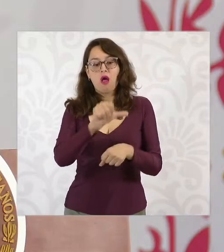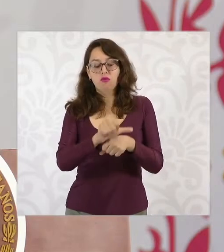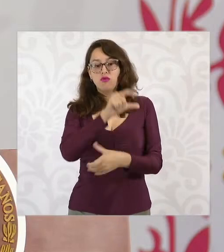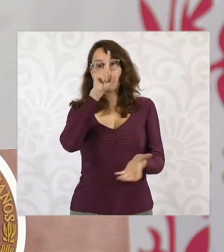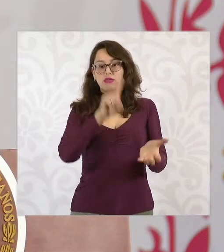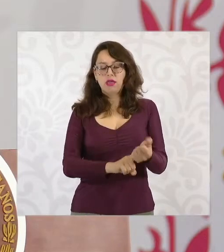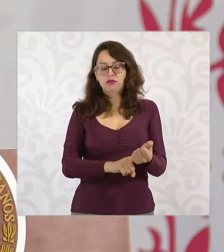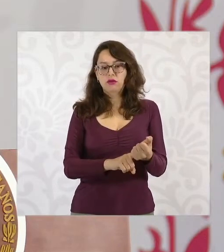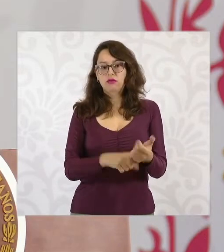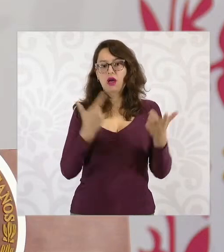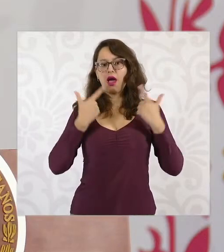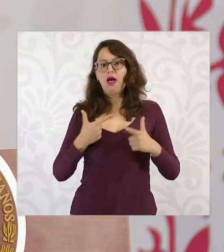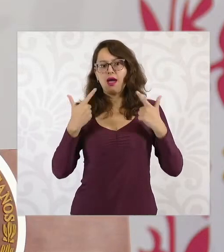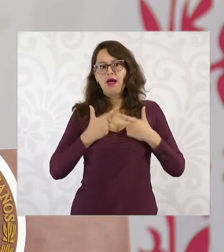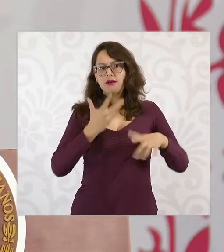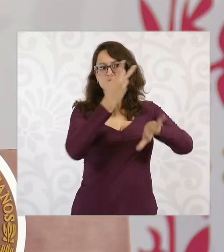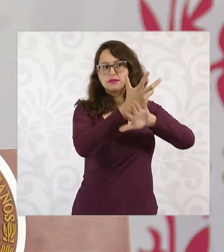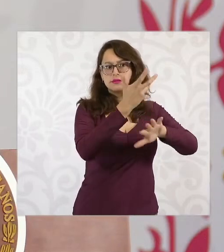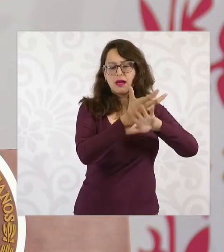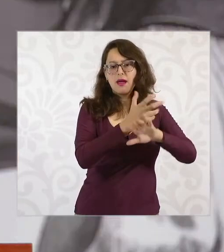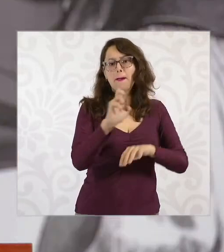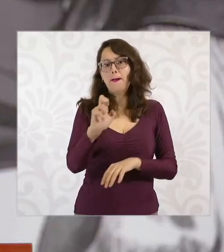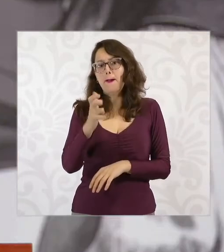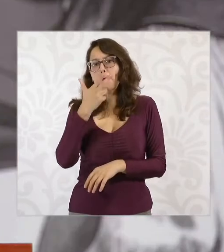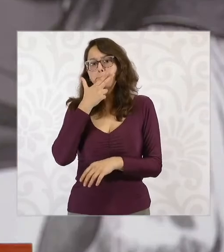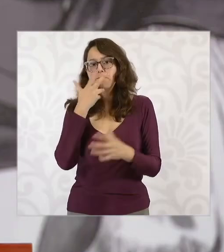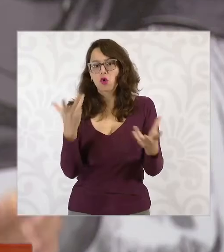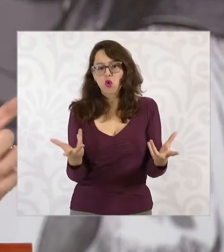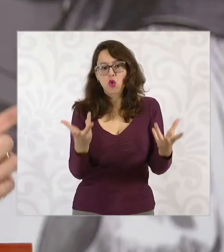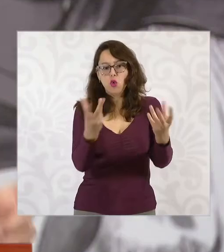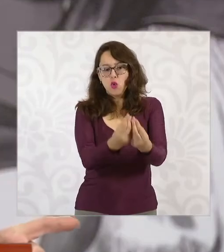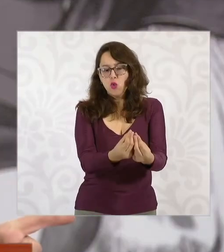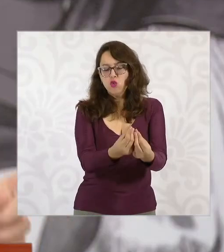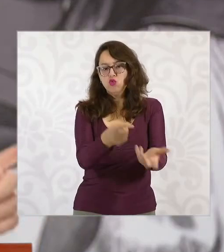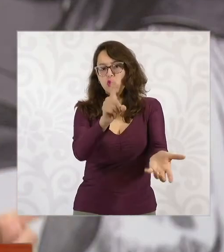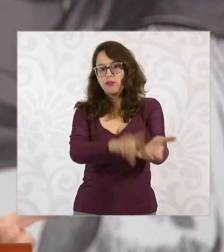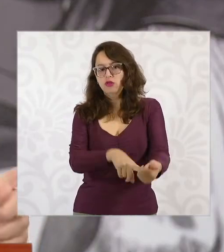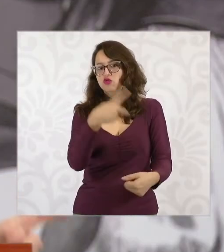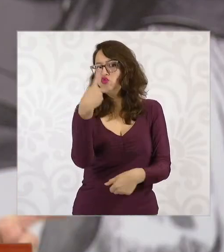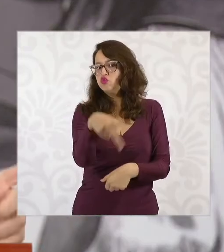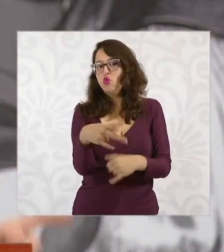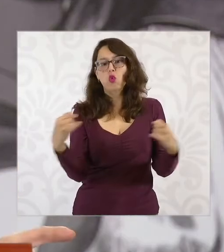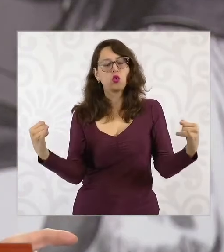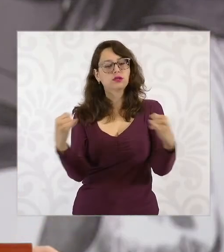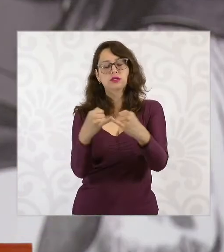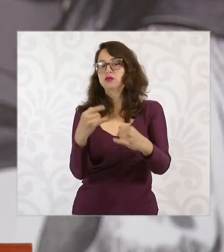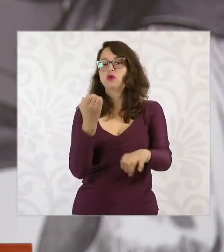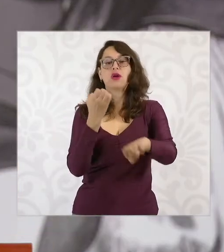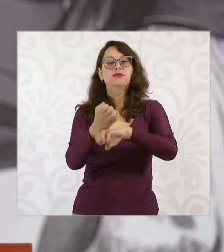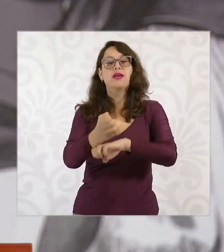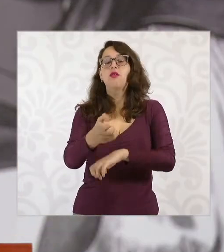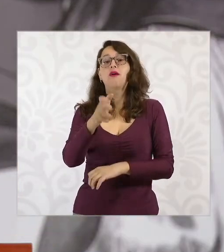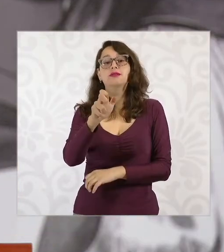agentes de el estado de Chihuahua, de las instituciones del Estado de Chihuahua y